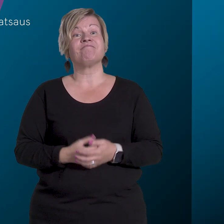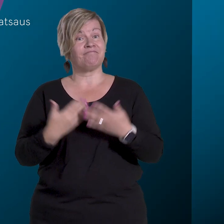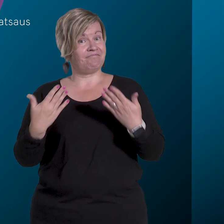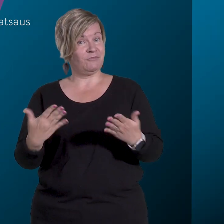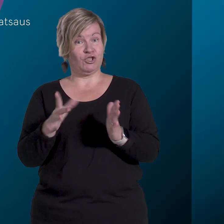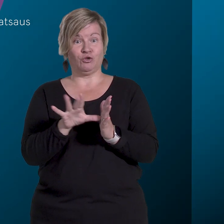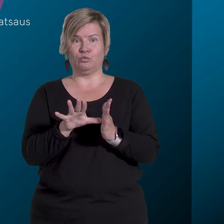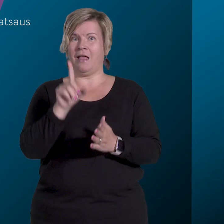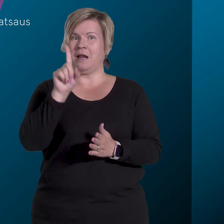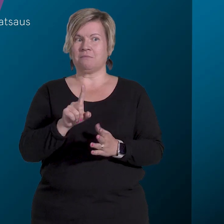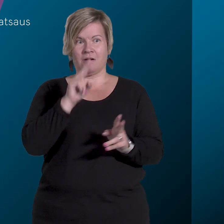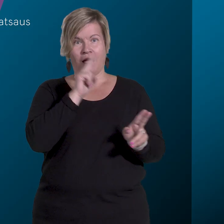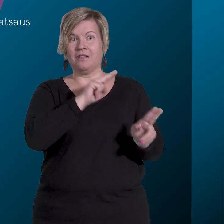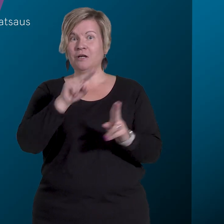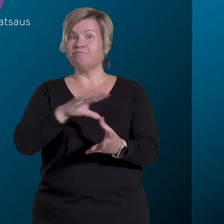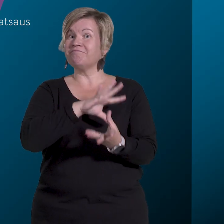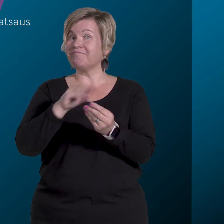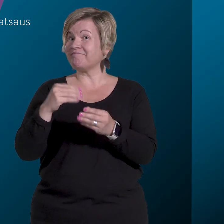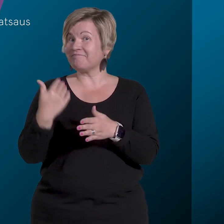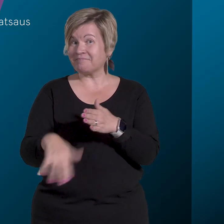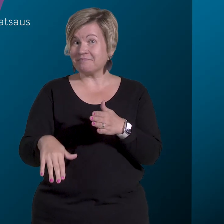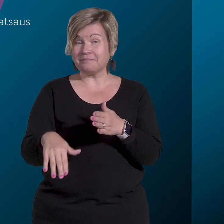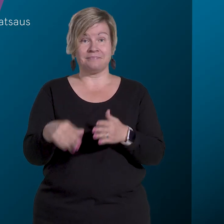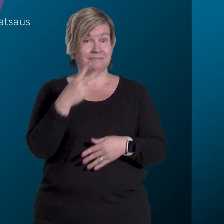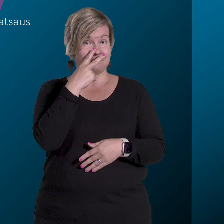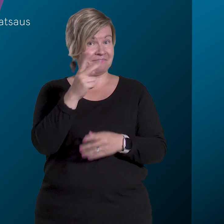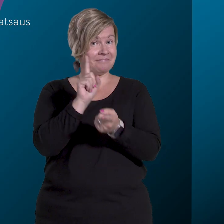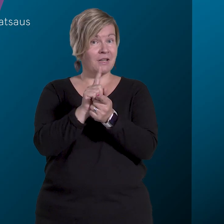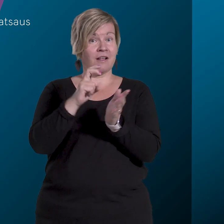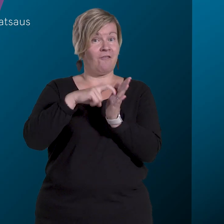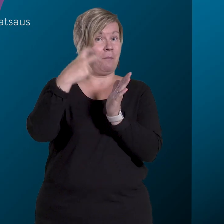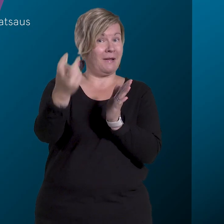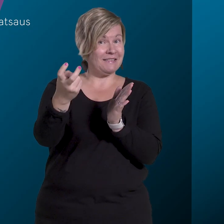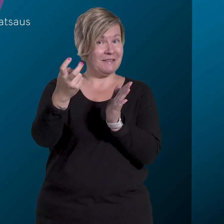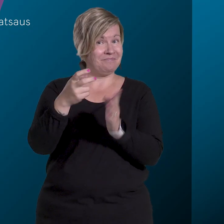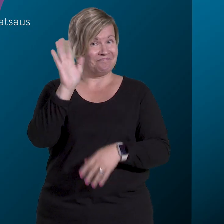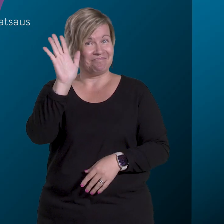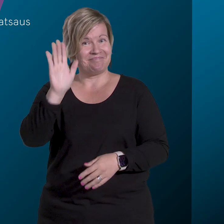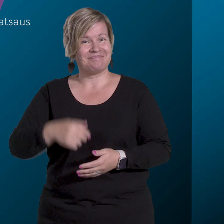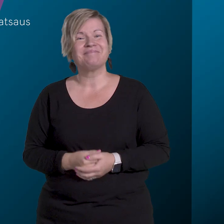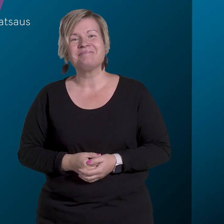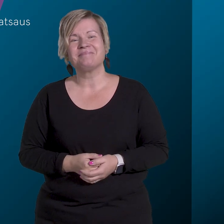Tässä olivat syksyn ensimmäisen katsauksen aiheet. Nähdään taas kahden viikon kuluttua, moi moi!